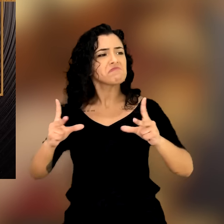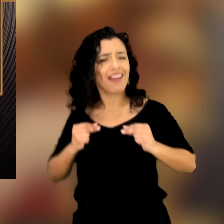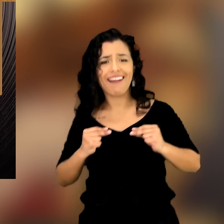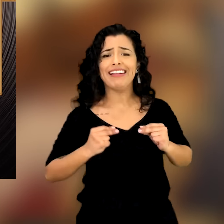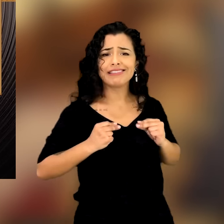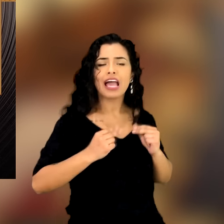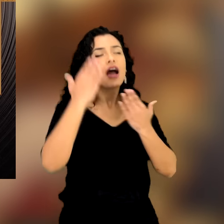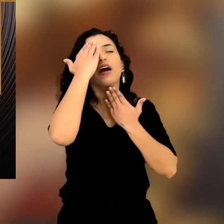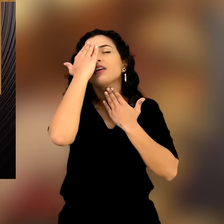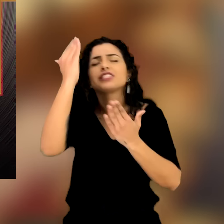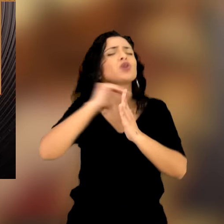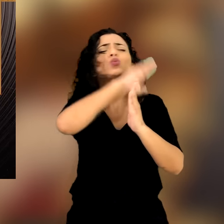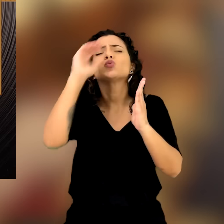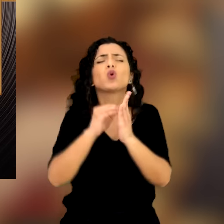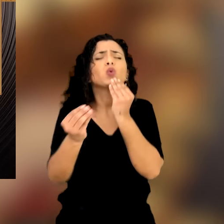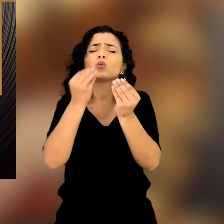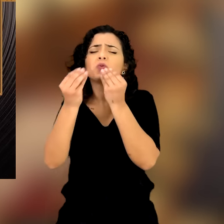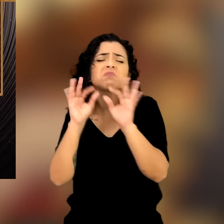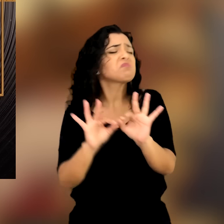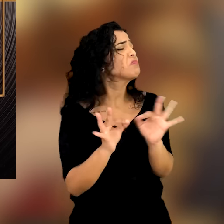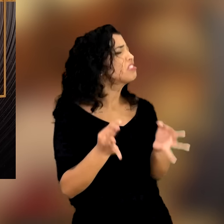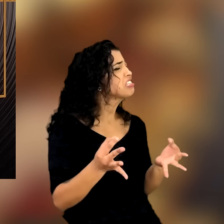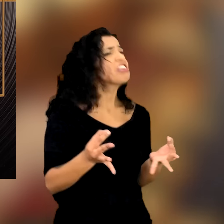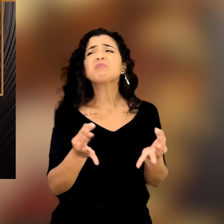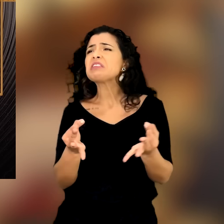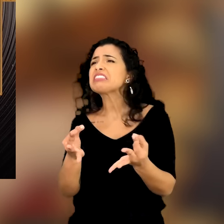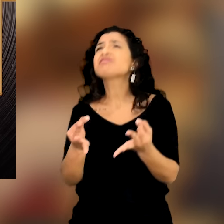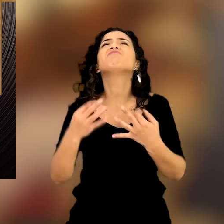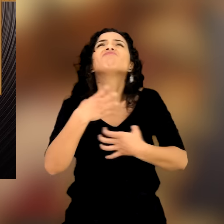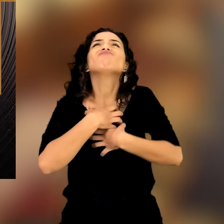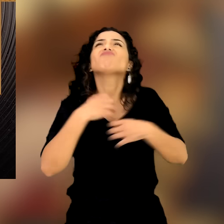Agradecer ao prato diário de alimento Simples como contato sinta o poder do vento